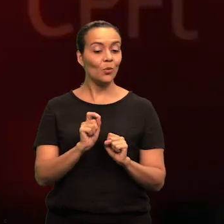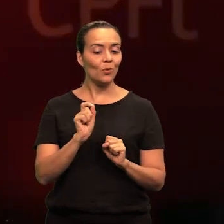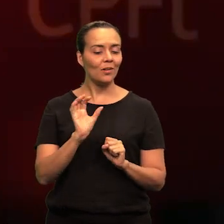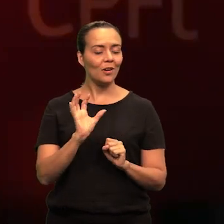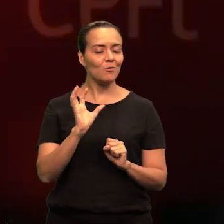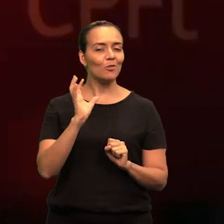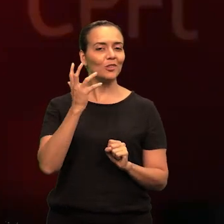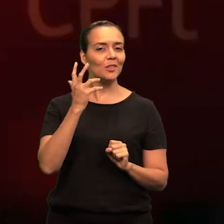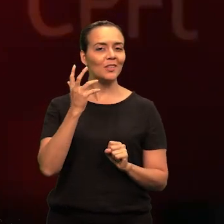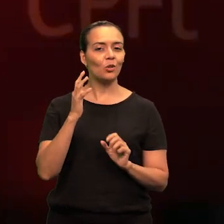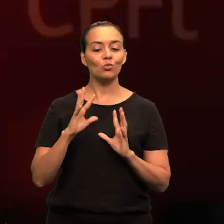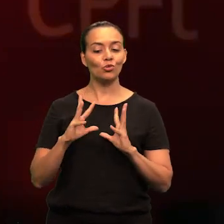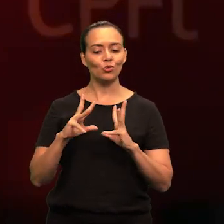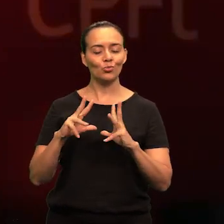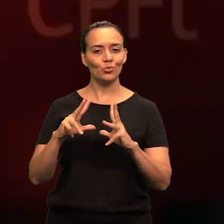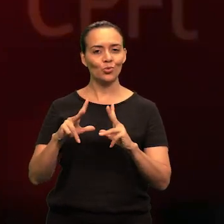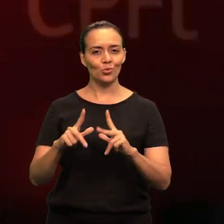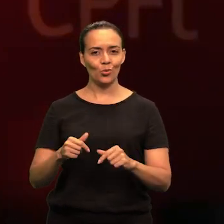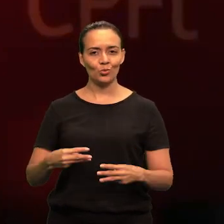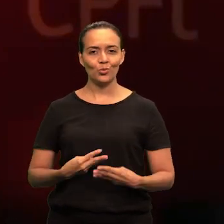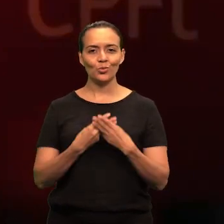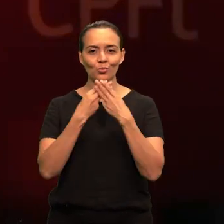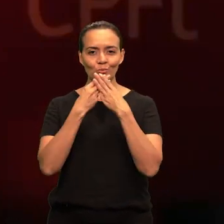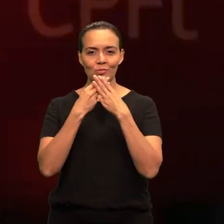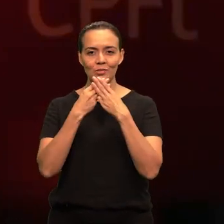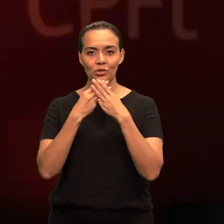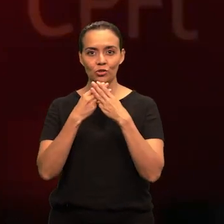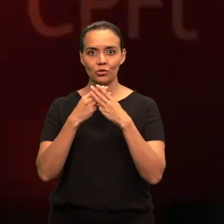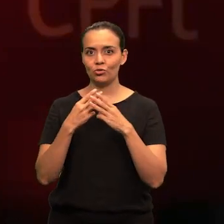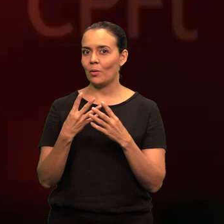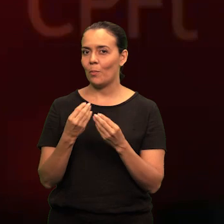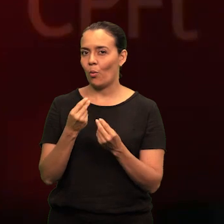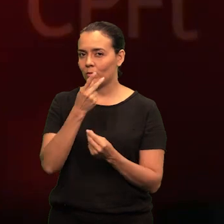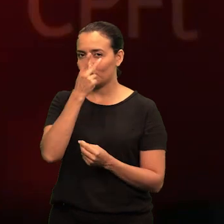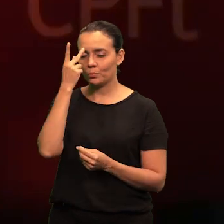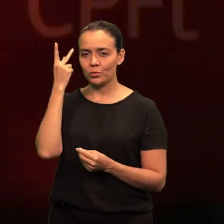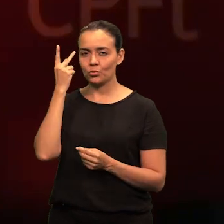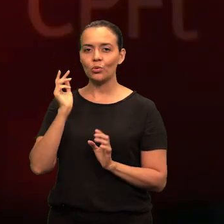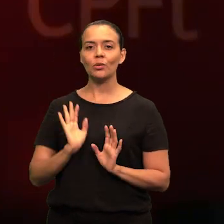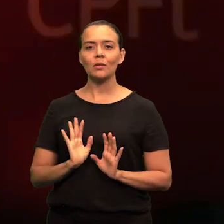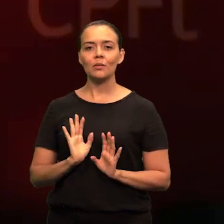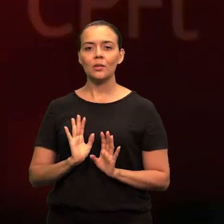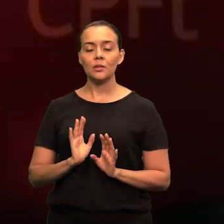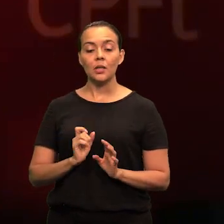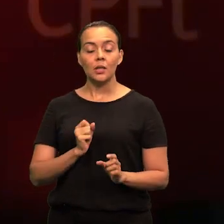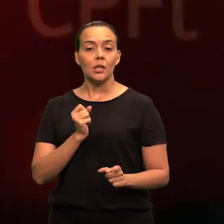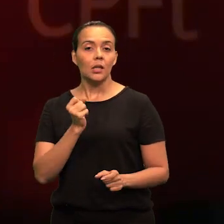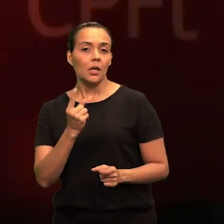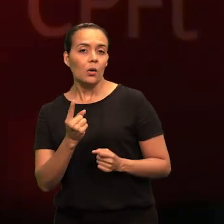Bateu na porta de todos e de muita gente. E aqueles que não bateram na porta,